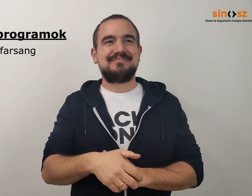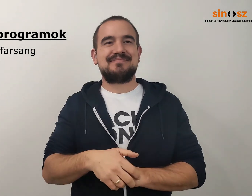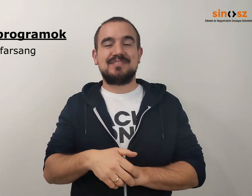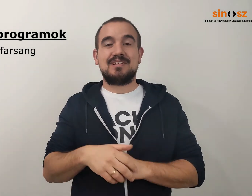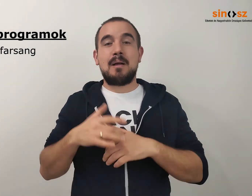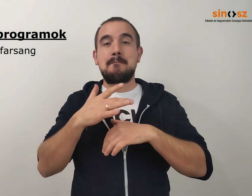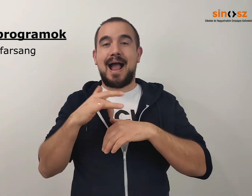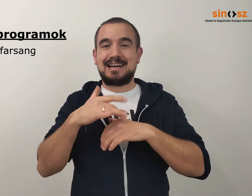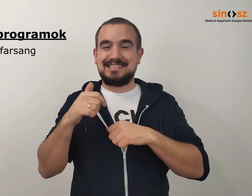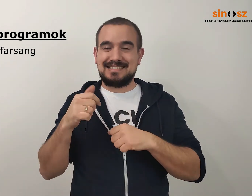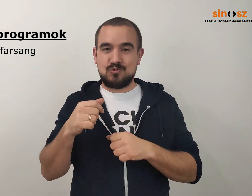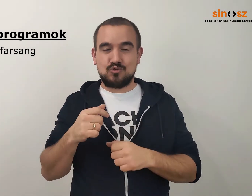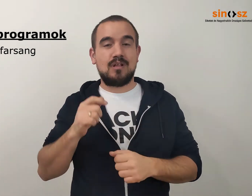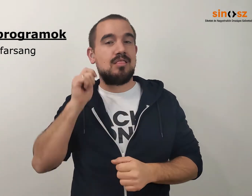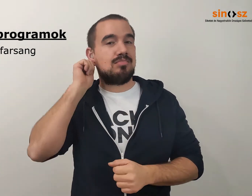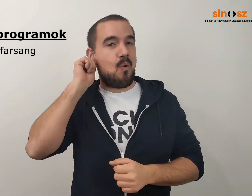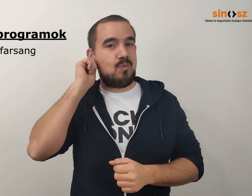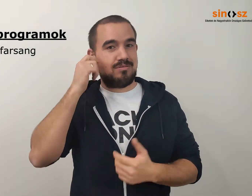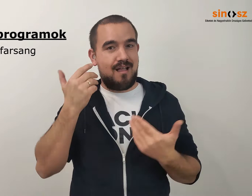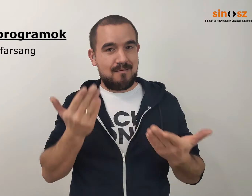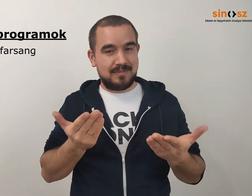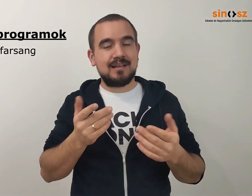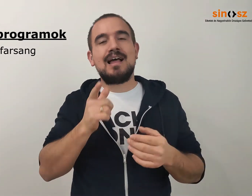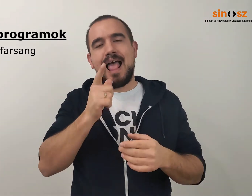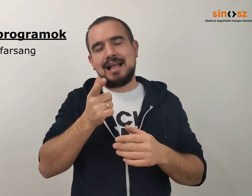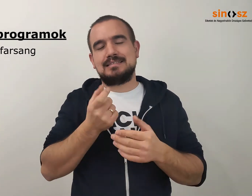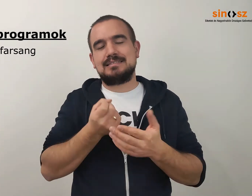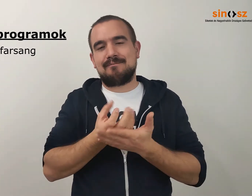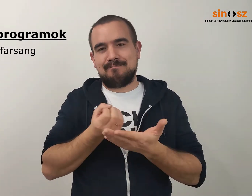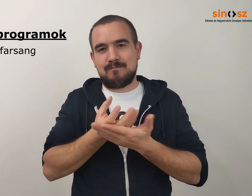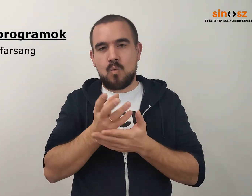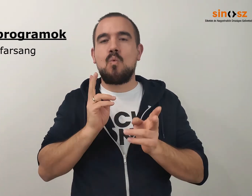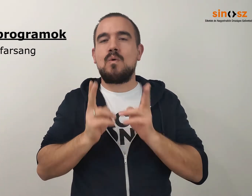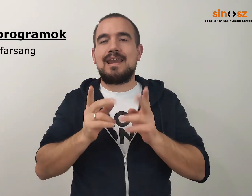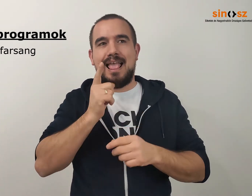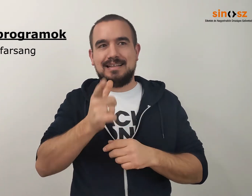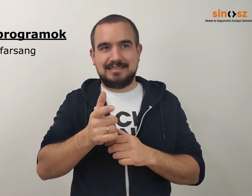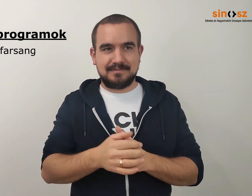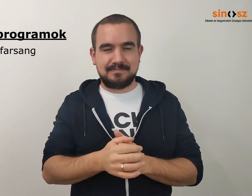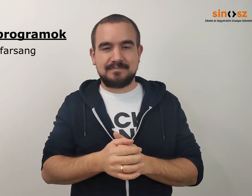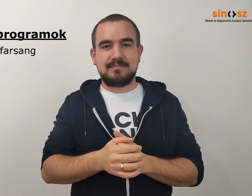Márciusban Nőnap , ami később információt küldünk hogy milyen terv lesz.